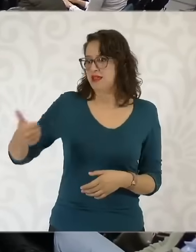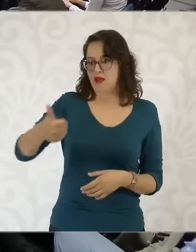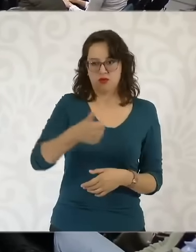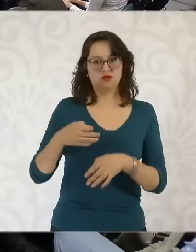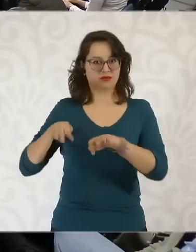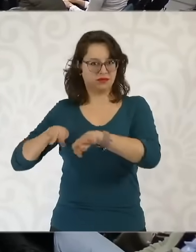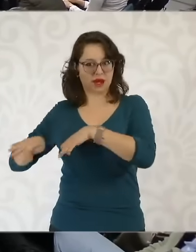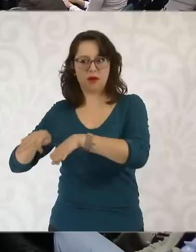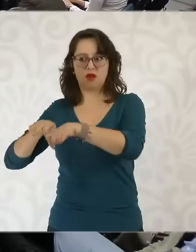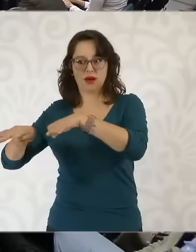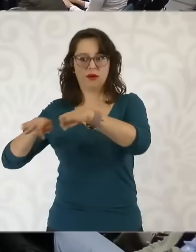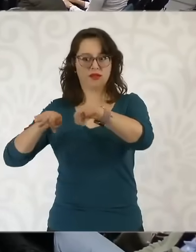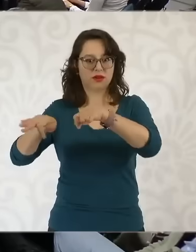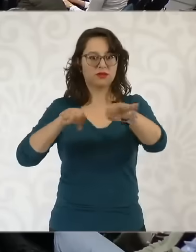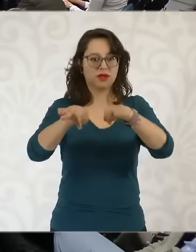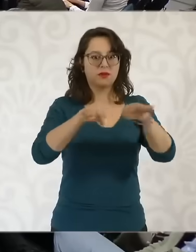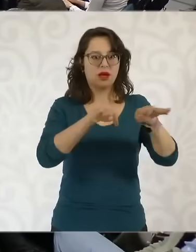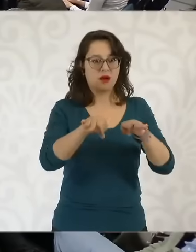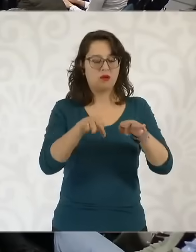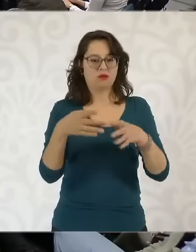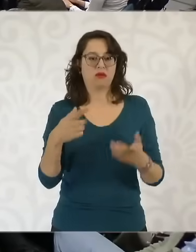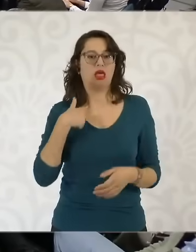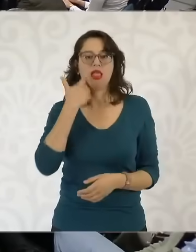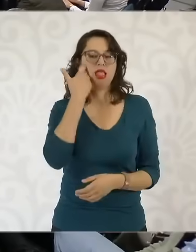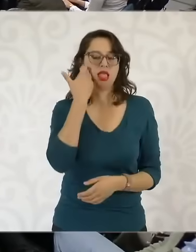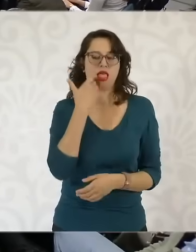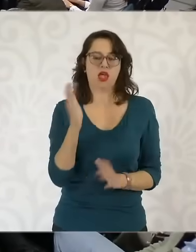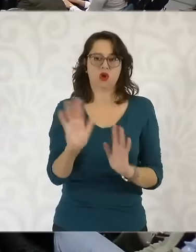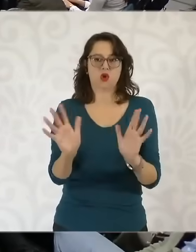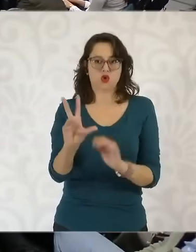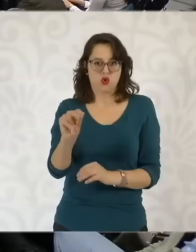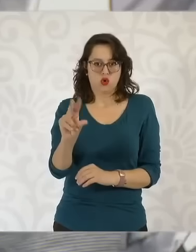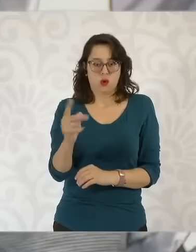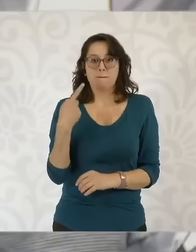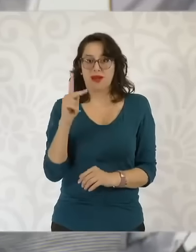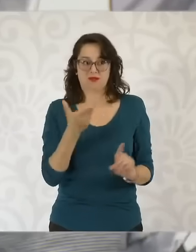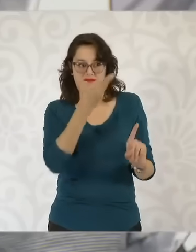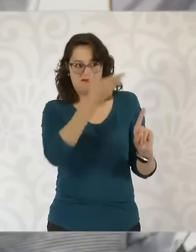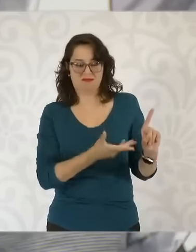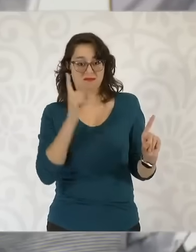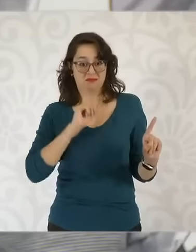pero sin ningún ánimo adulatorio les puedo decir que el manejo que tiene nuestra presidenta de